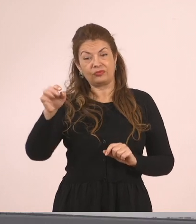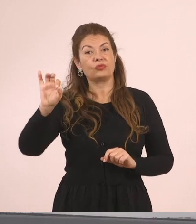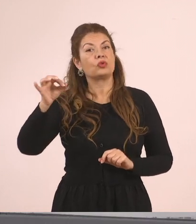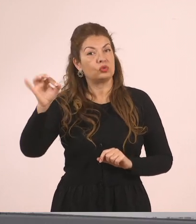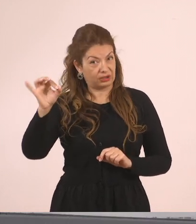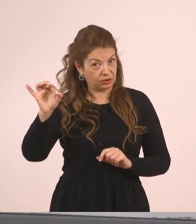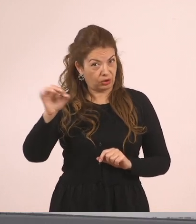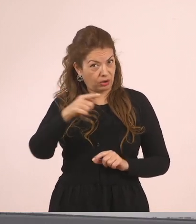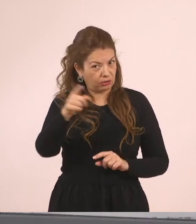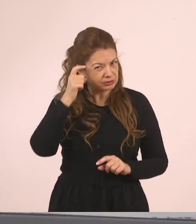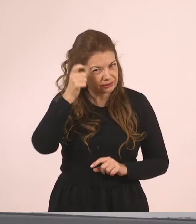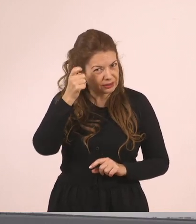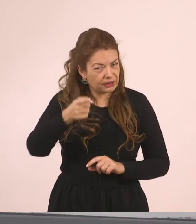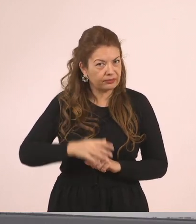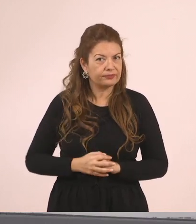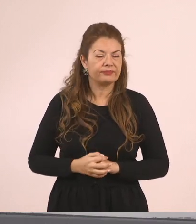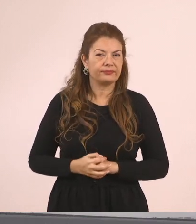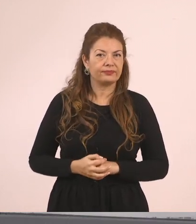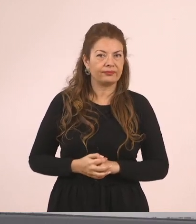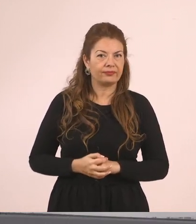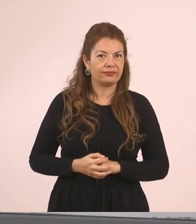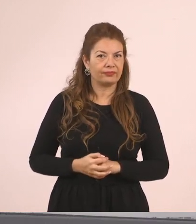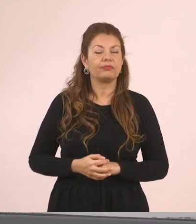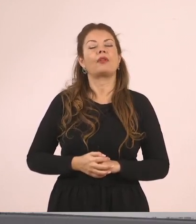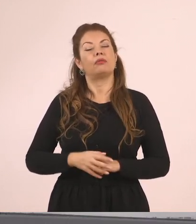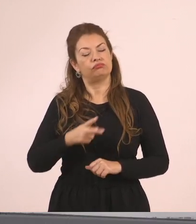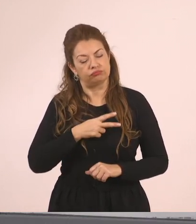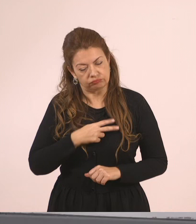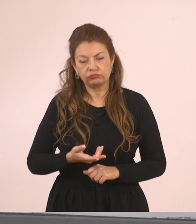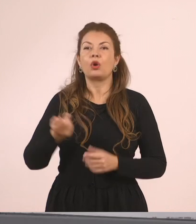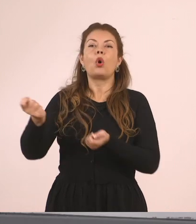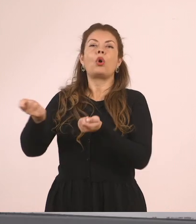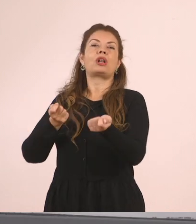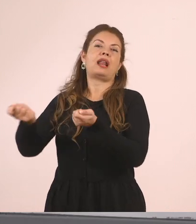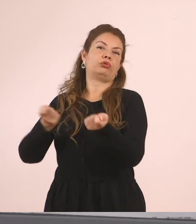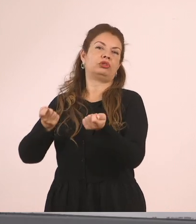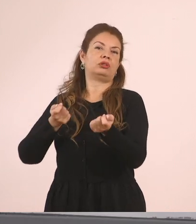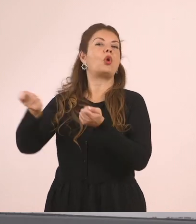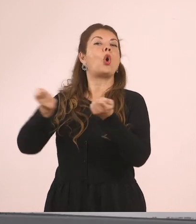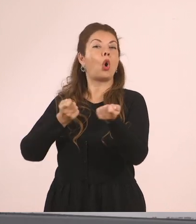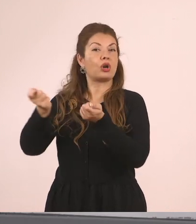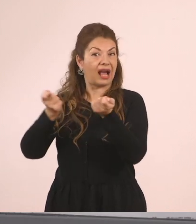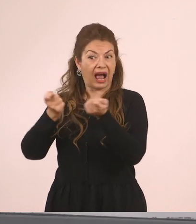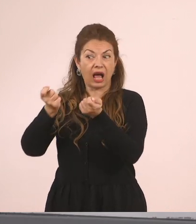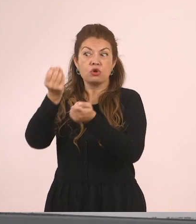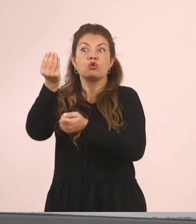Σας αφήνω πολύ λίγο να το σκεφτείτε κι εσείς. Οργάνωση, ωραία. Οργάνωση.